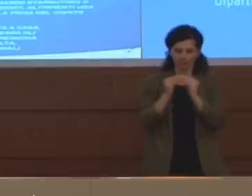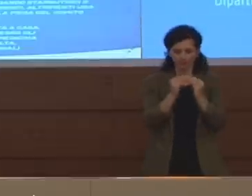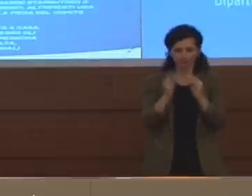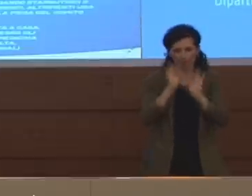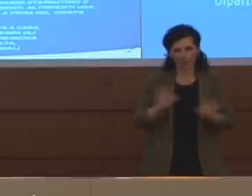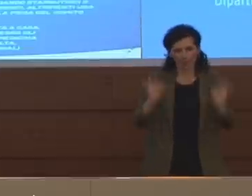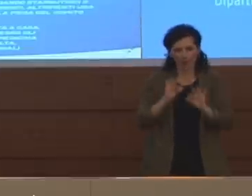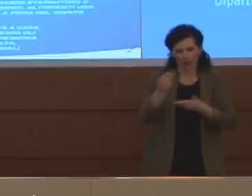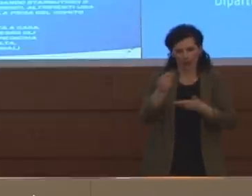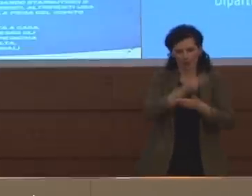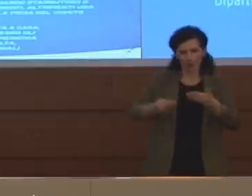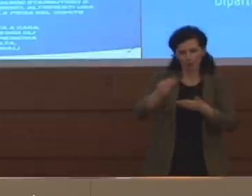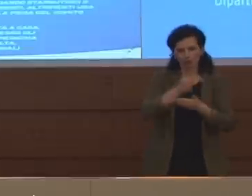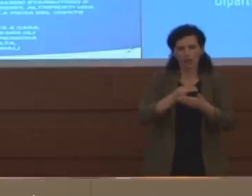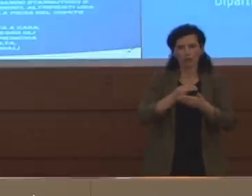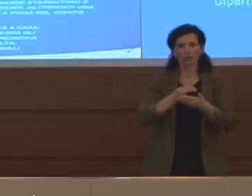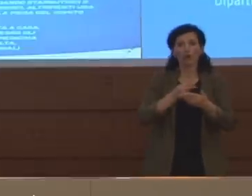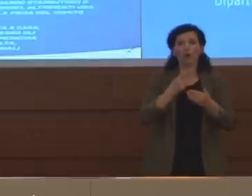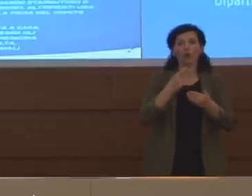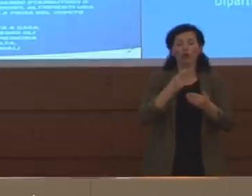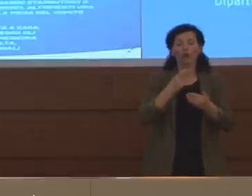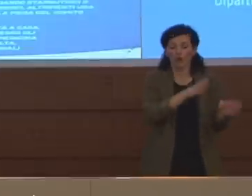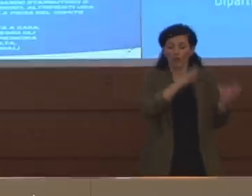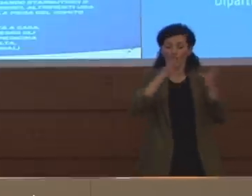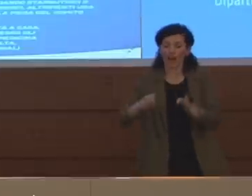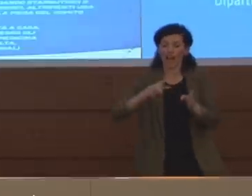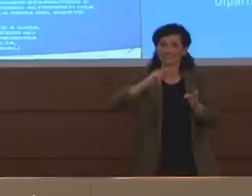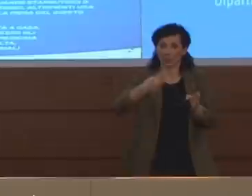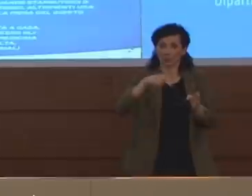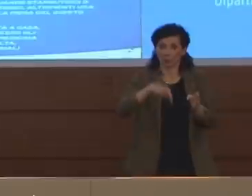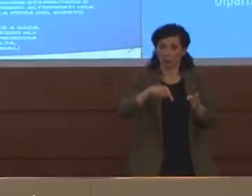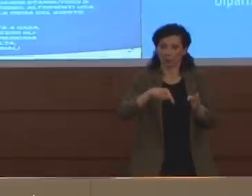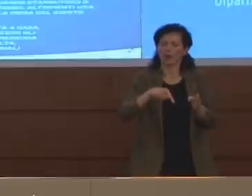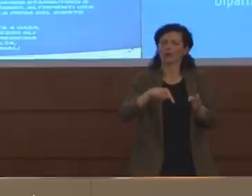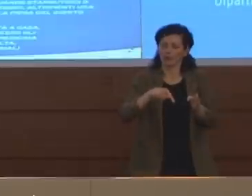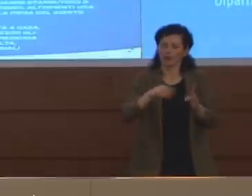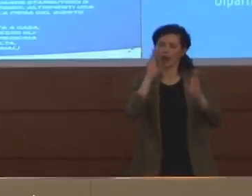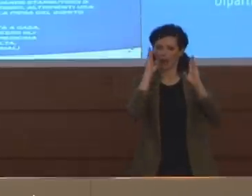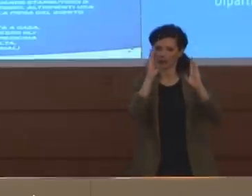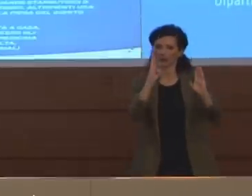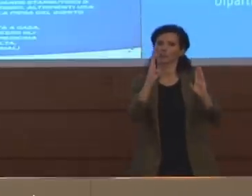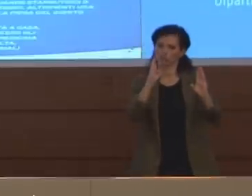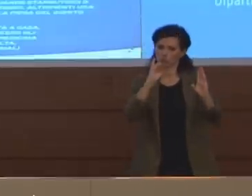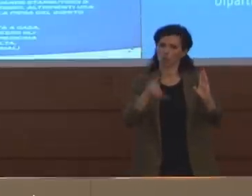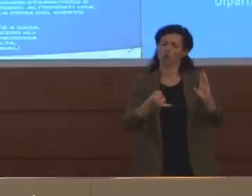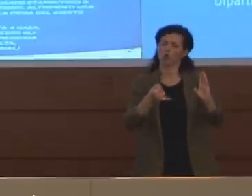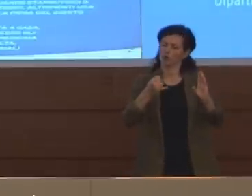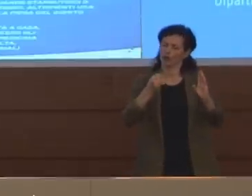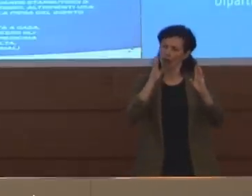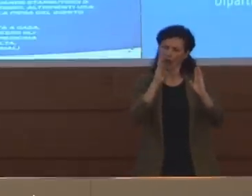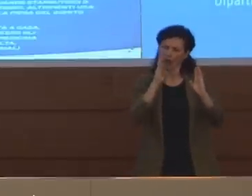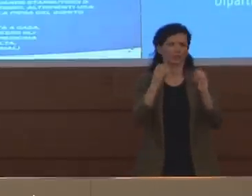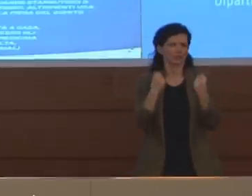cosiddetta fase 2 ha un'attenzione particolare sia per quanto pertiene